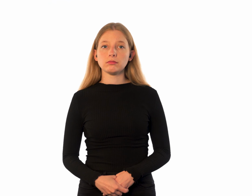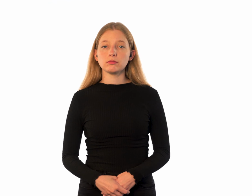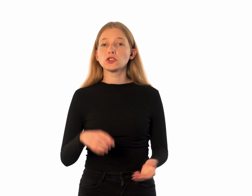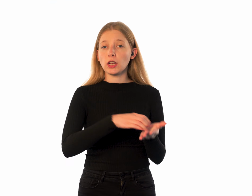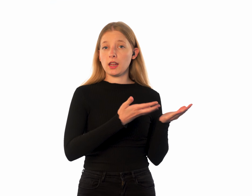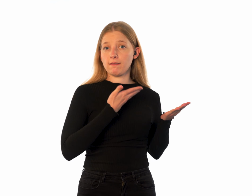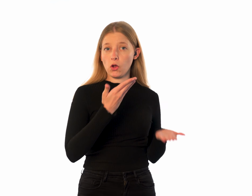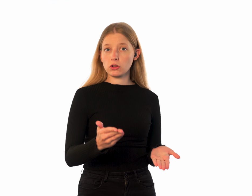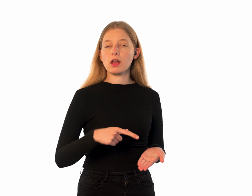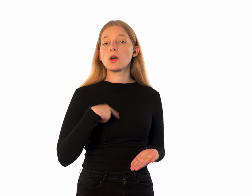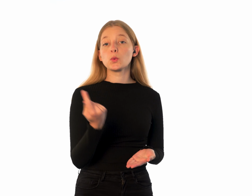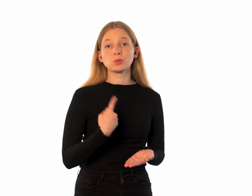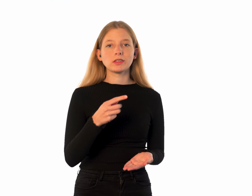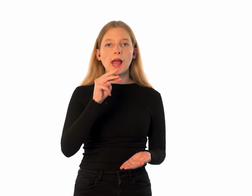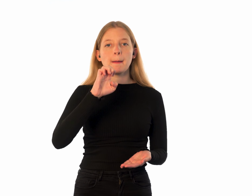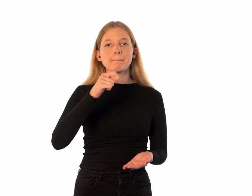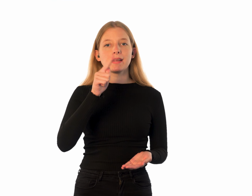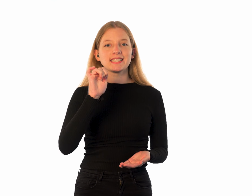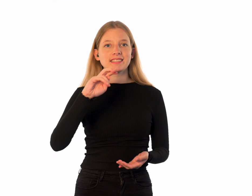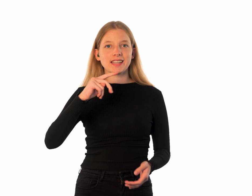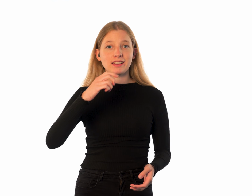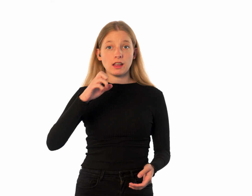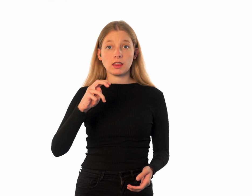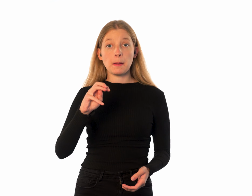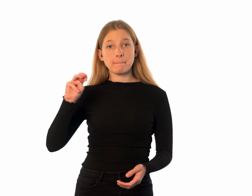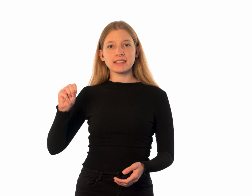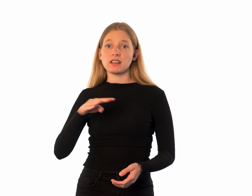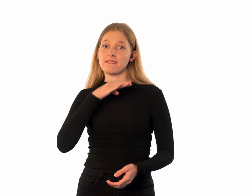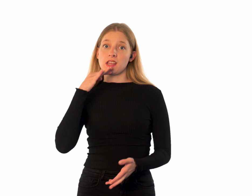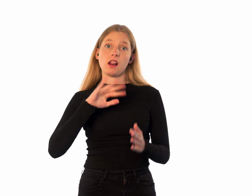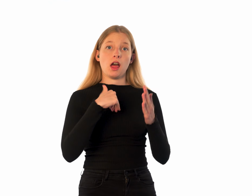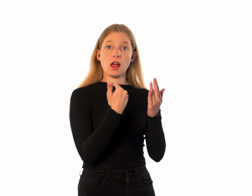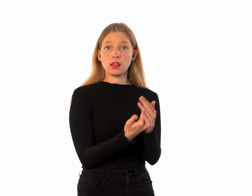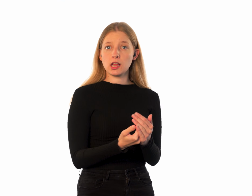Stadtportrait - Unser Metzingen Metzingen hat vieles zu bieten.